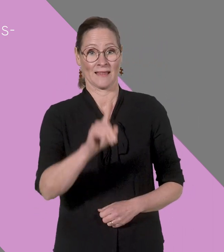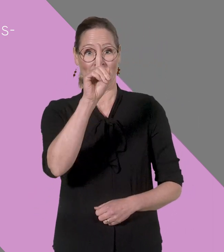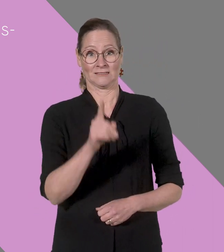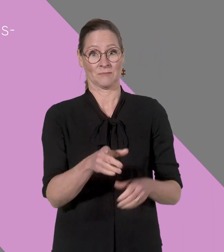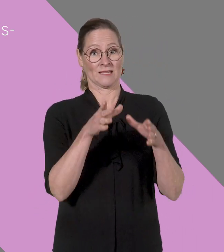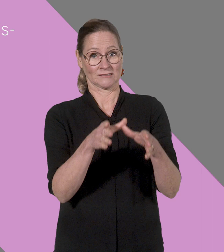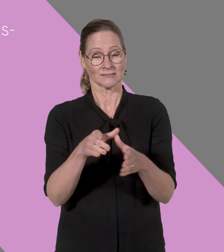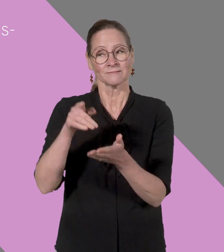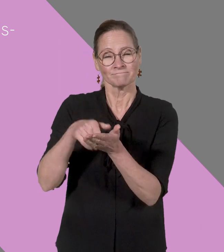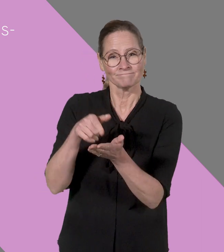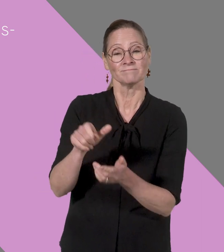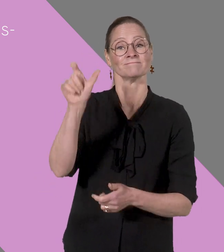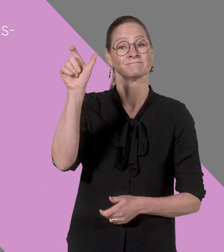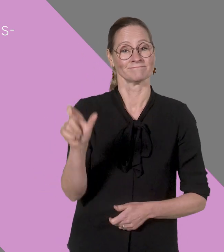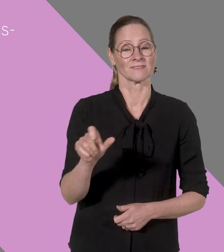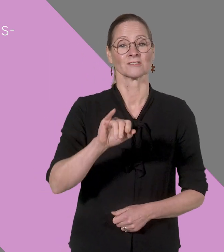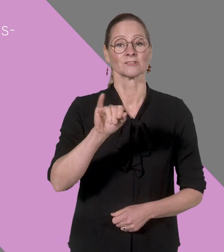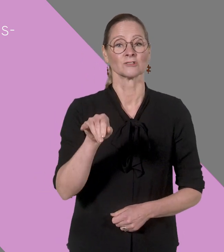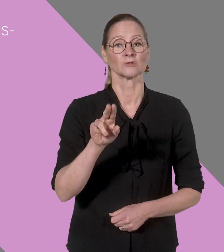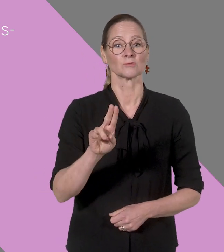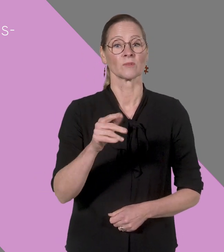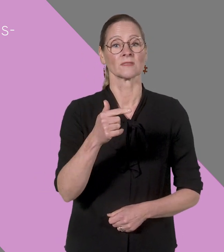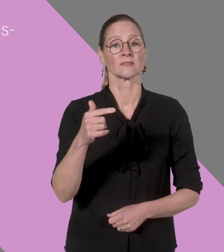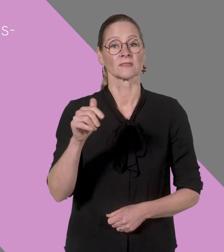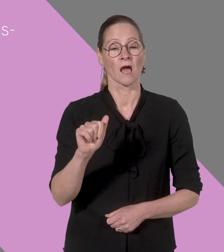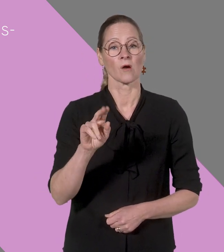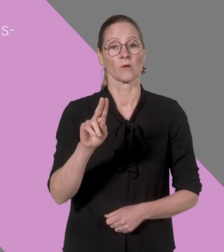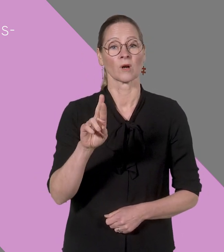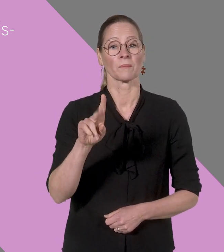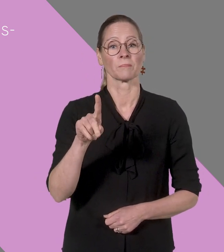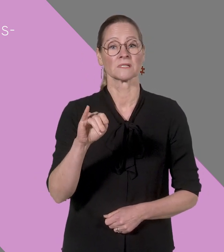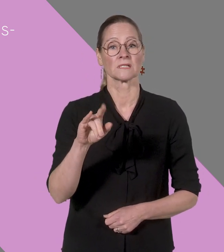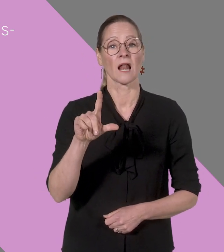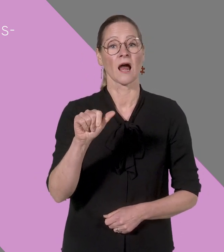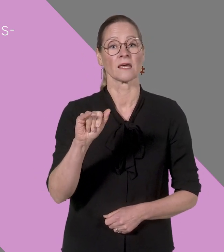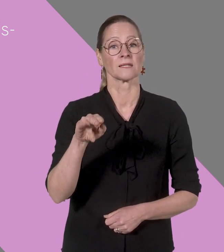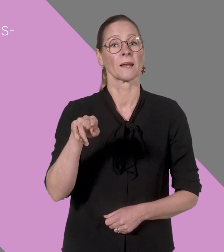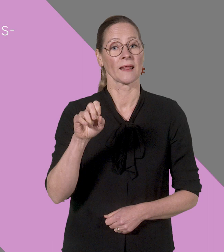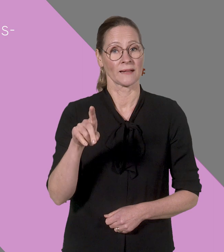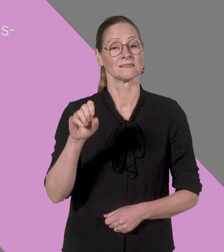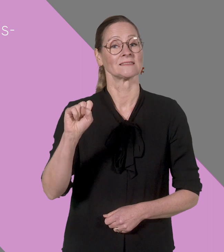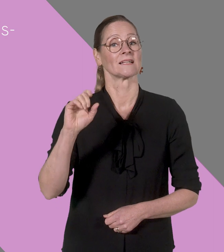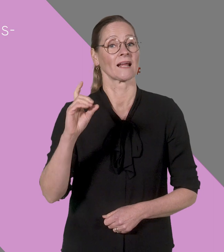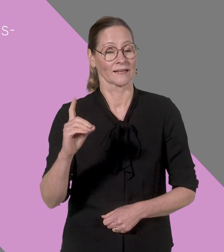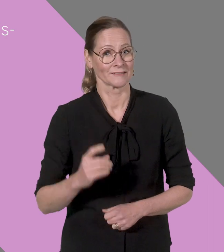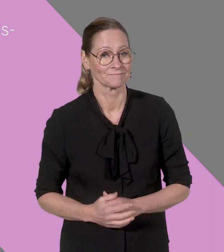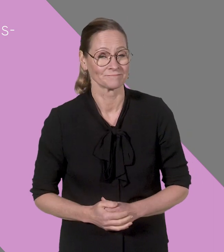Ensimmäisessä jaksossa tentataan Jutta Urpilaista (sd.).